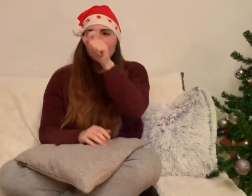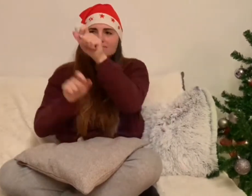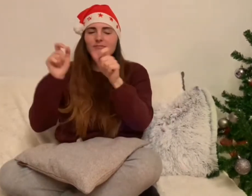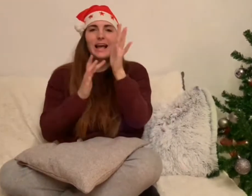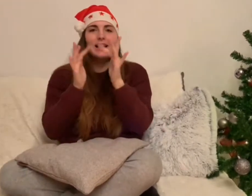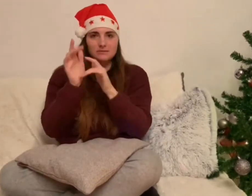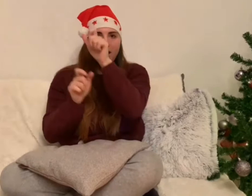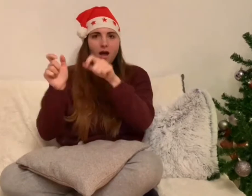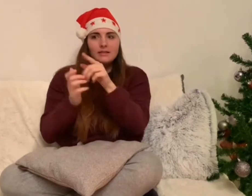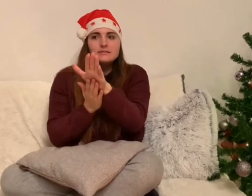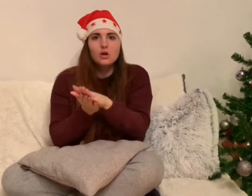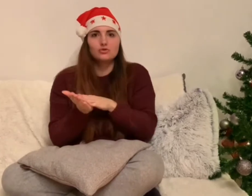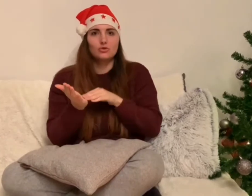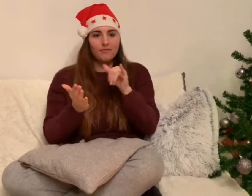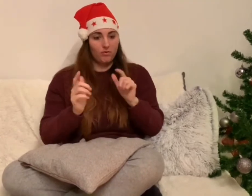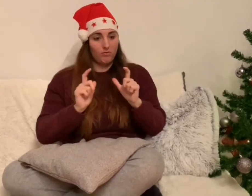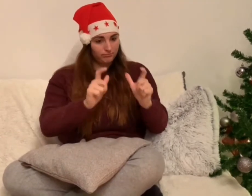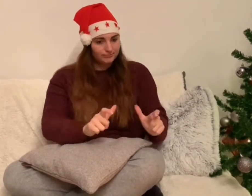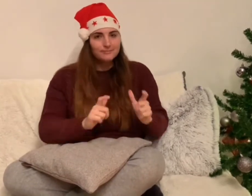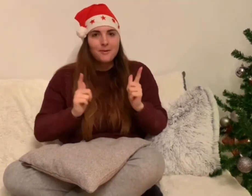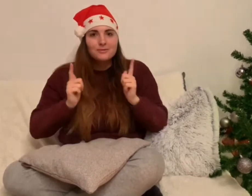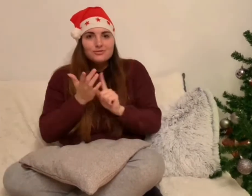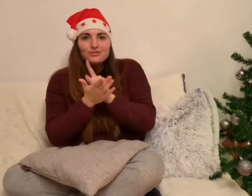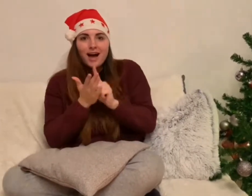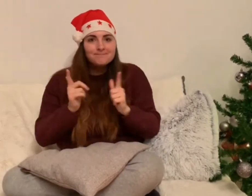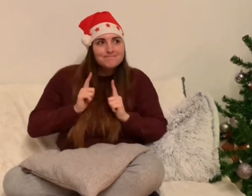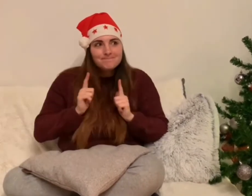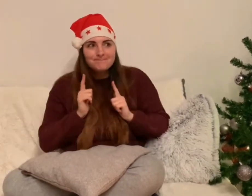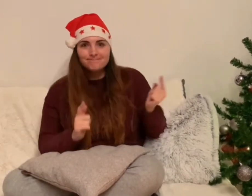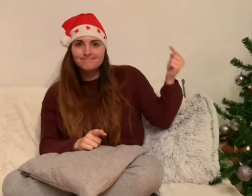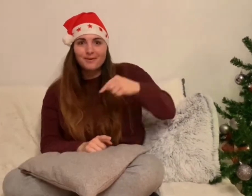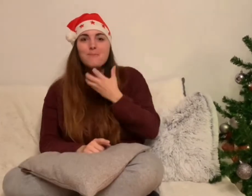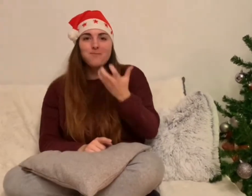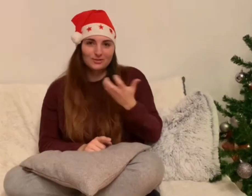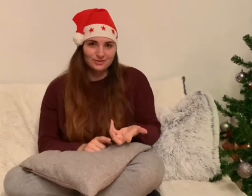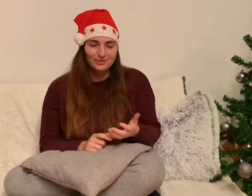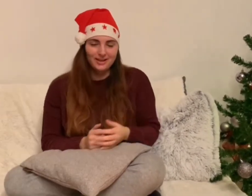S prvo adventno nedeljo se tako za kristjane začenja čas pričakovanja božiča.